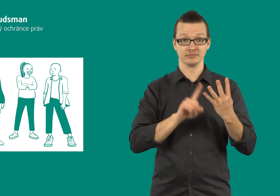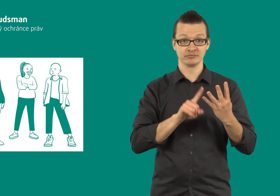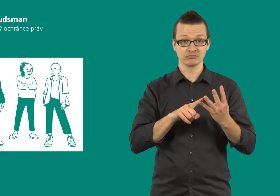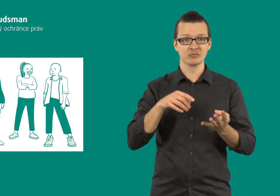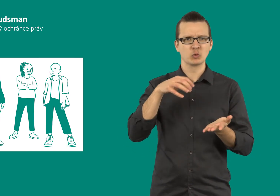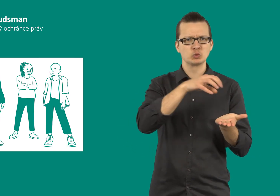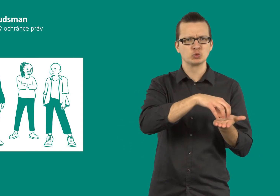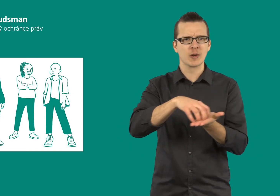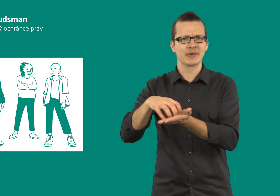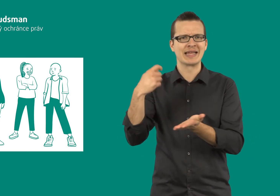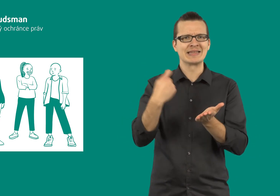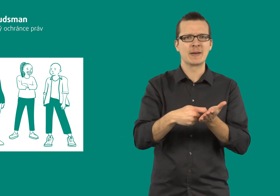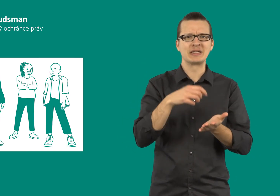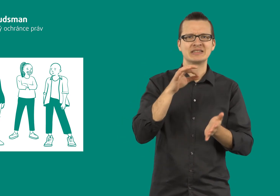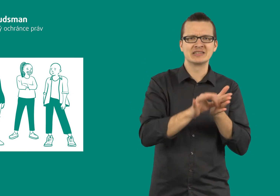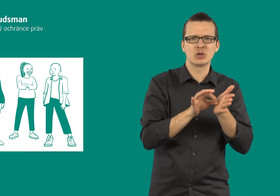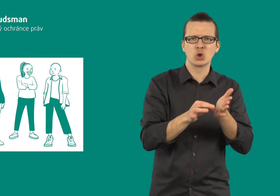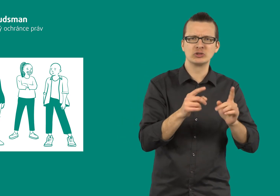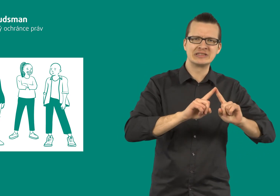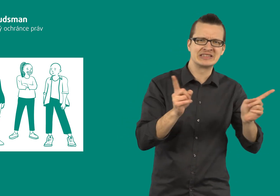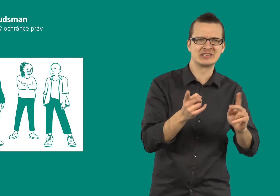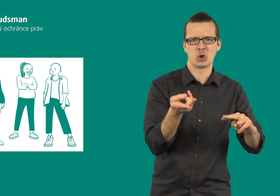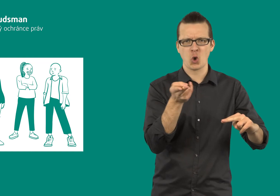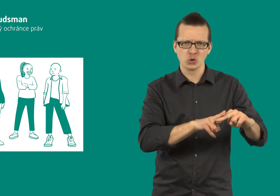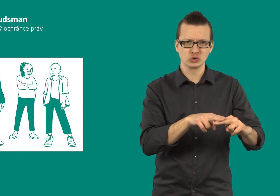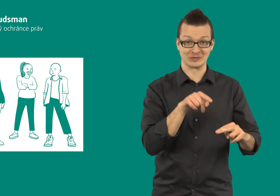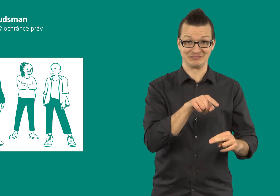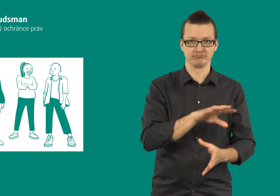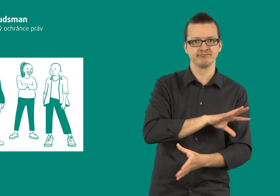Začtvrté - Symbolická hodnota, začleňování znevýhodněných skupin.